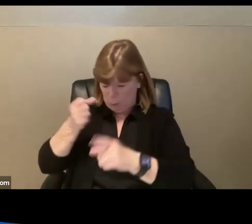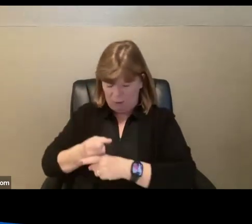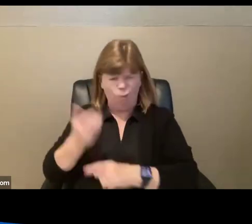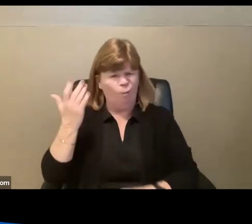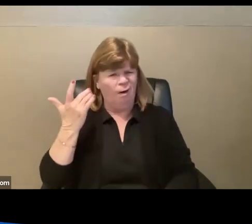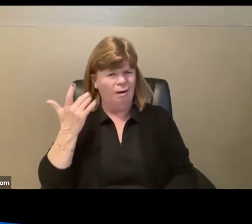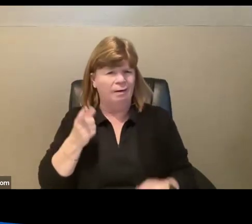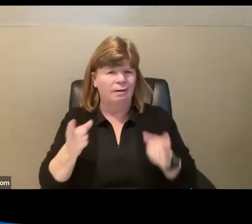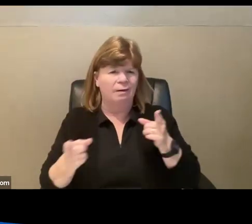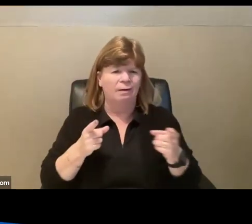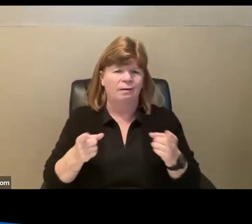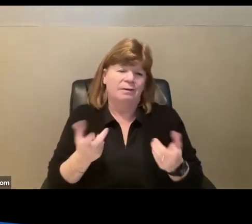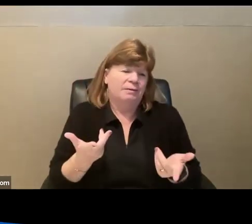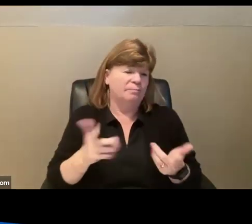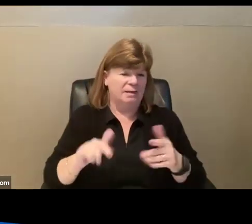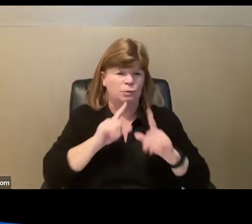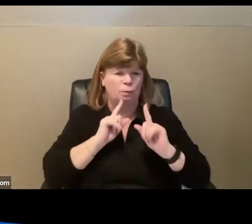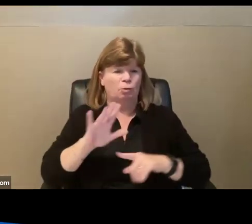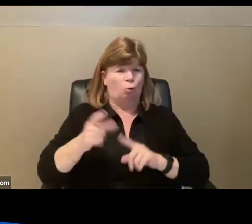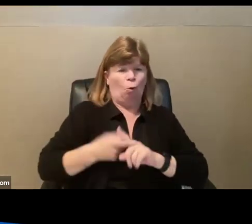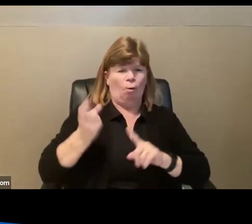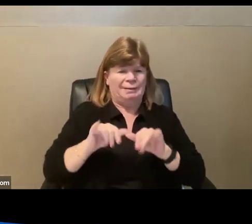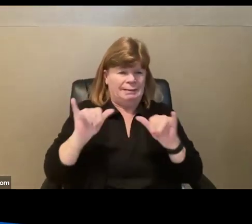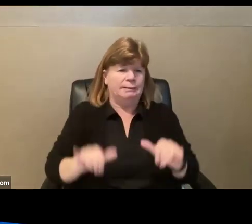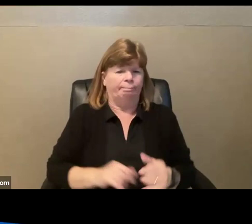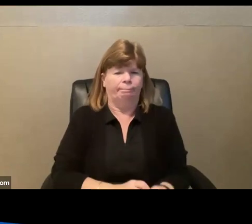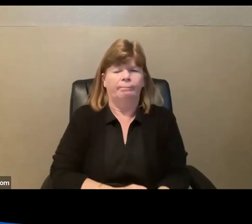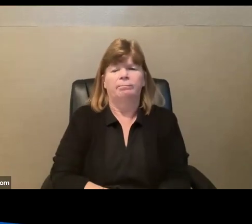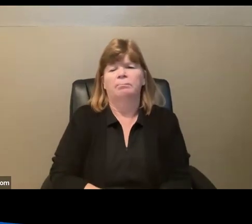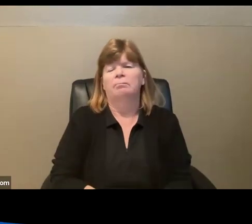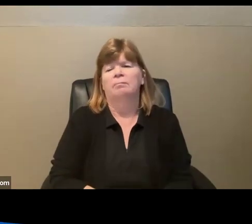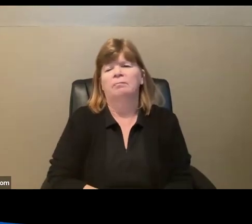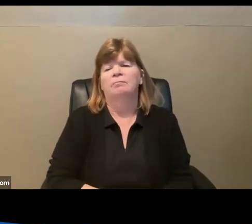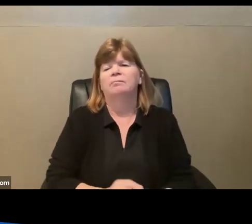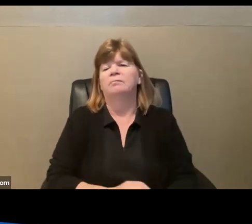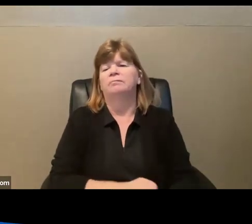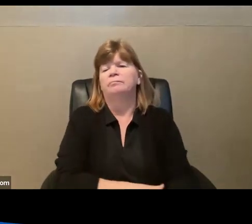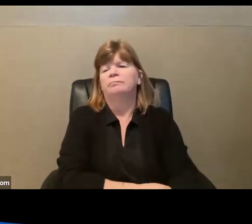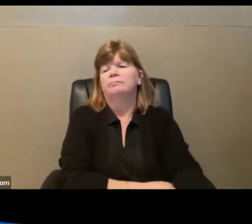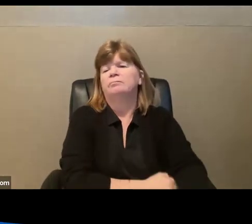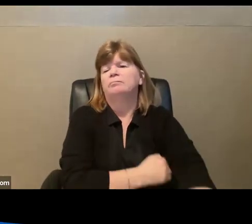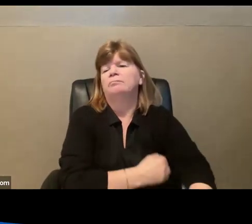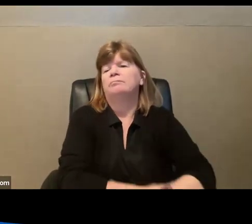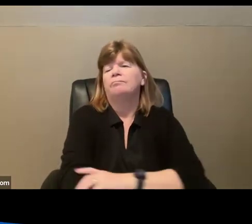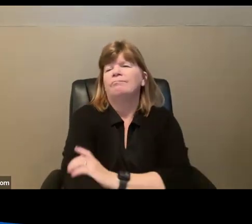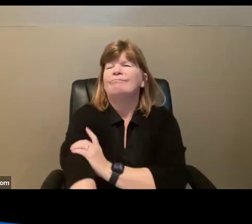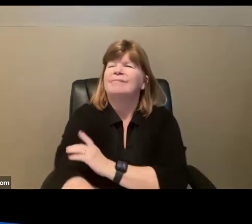Bueno, es esta respuesta del sistema nervioso autónomo. Es algo interesante porque pienso, cielos, siempre estoy